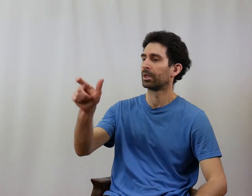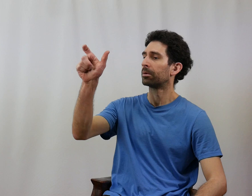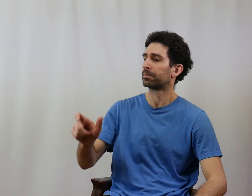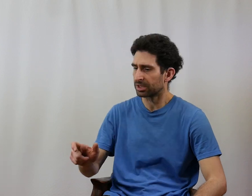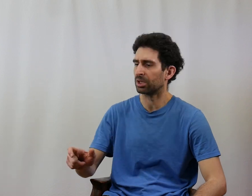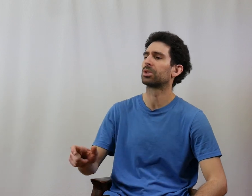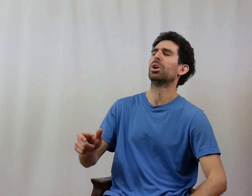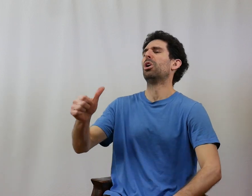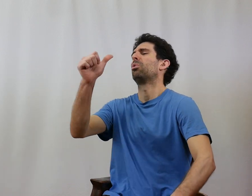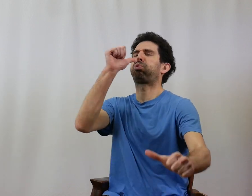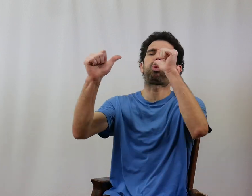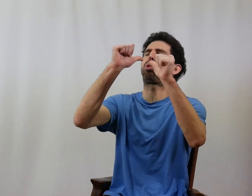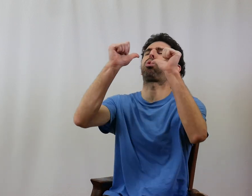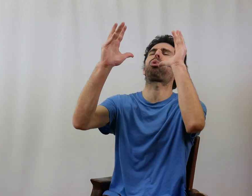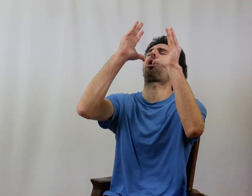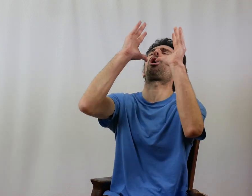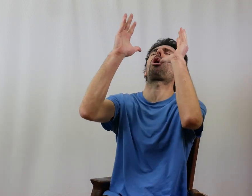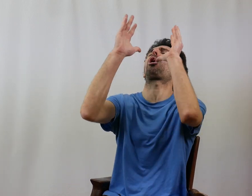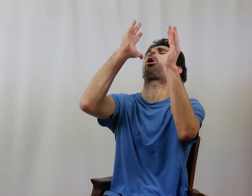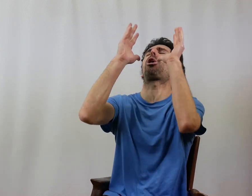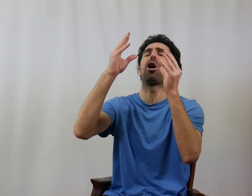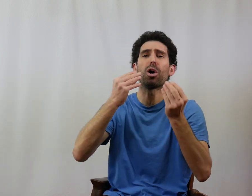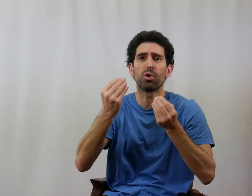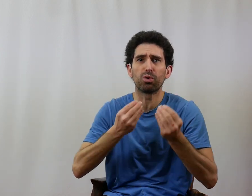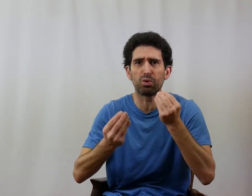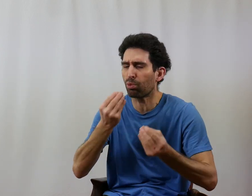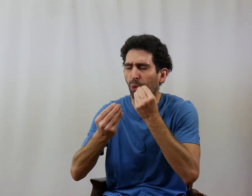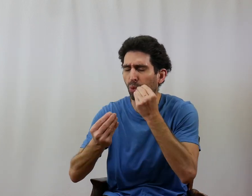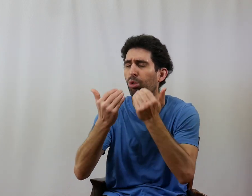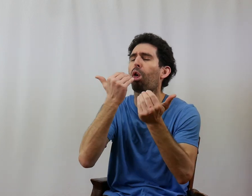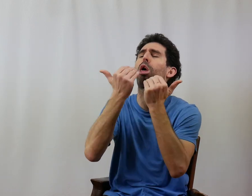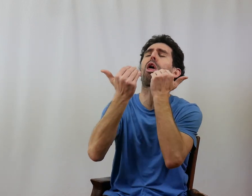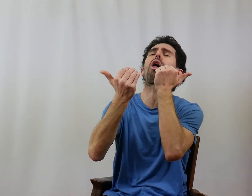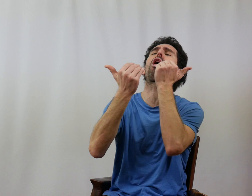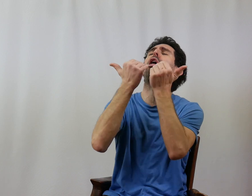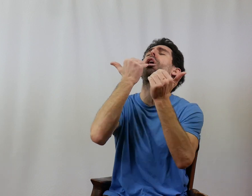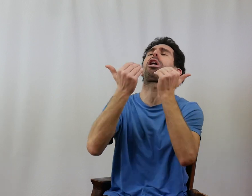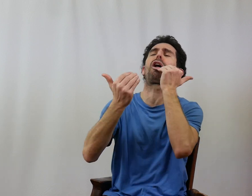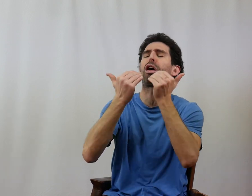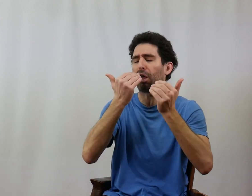Une personne boit ou mange trop